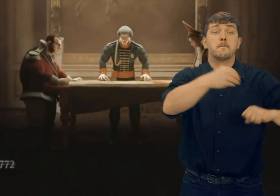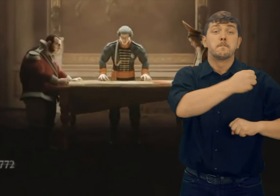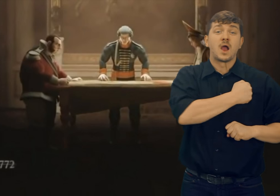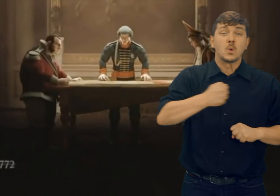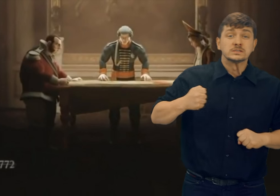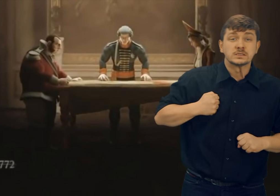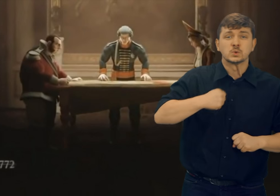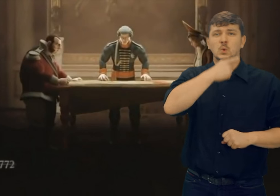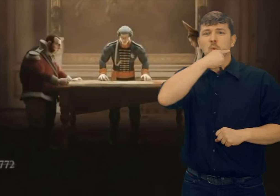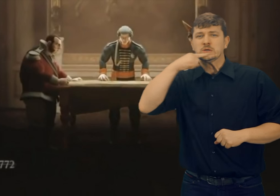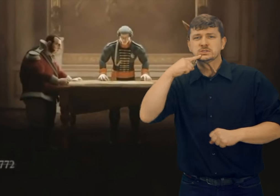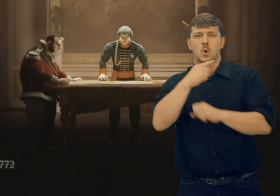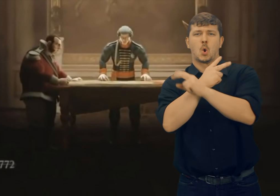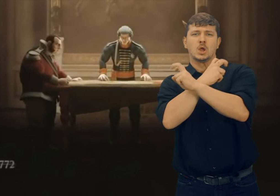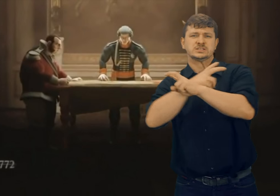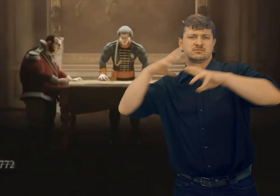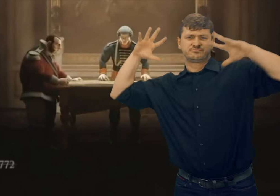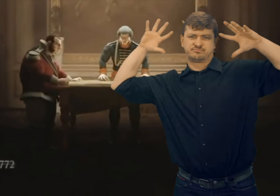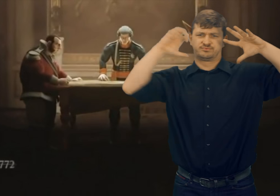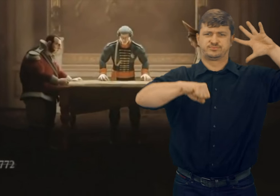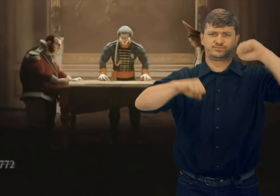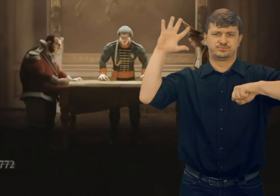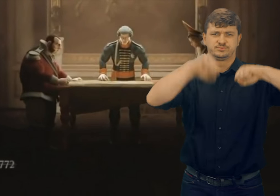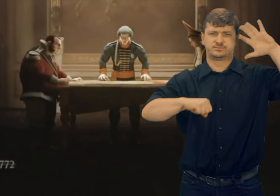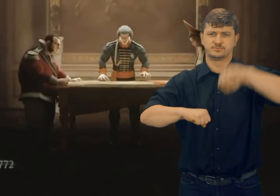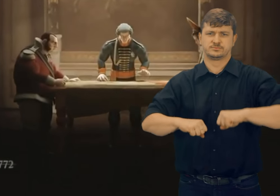Das waren PREUßEN, RUSSLAND und ÖSTERREICH. Sie teilten Polen unter sich auf.